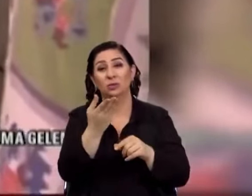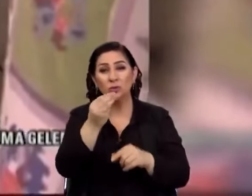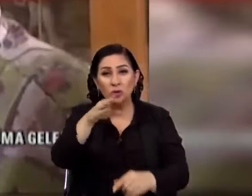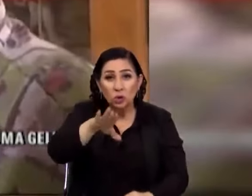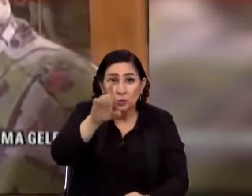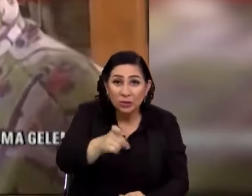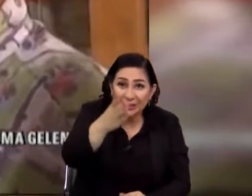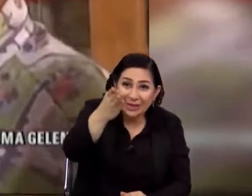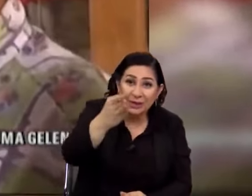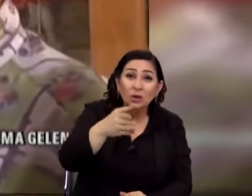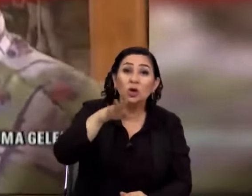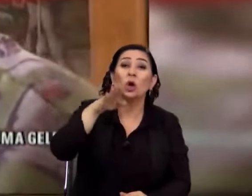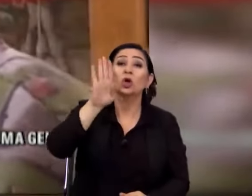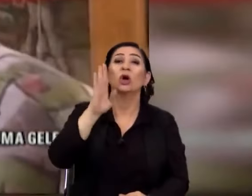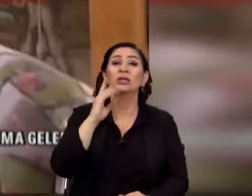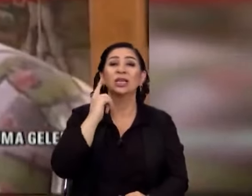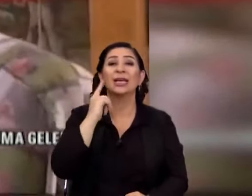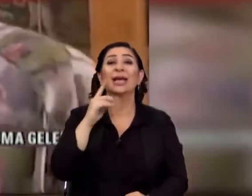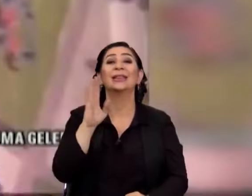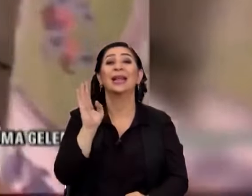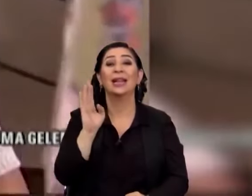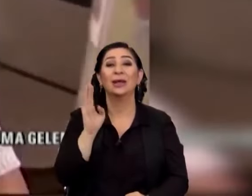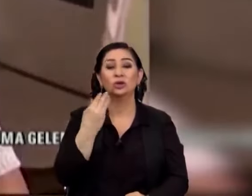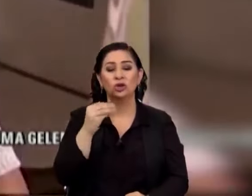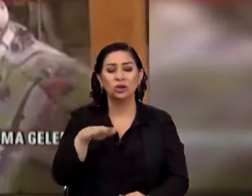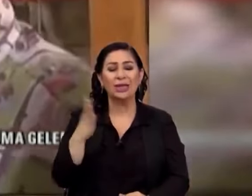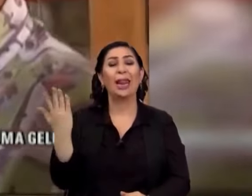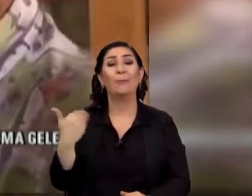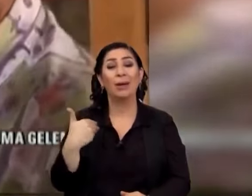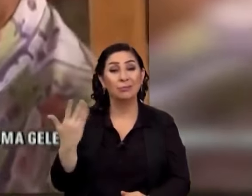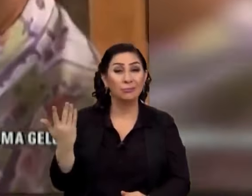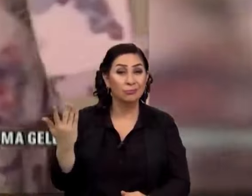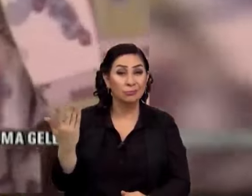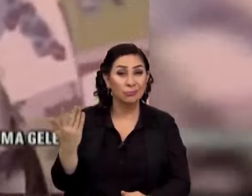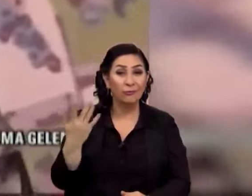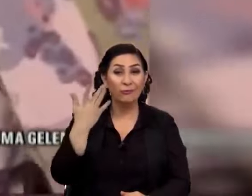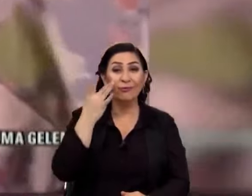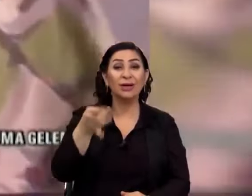sen Yok yok öyle Şeker değil çocuk değilim Ben artık Farkında değil misin